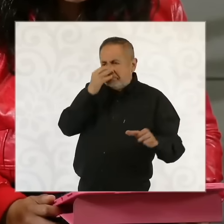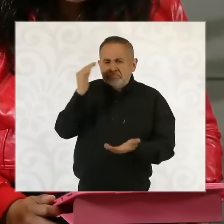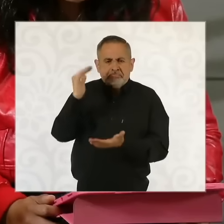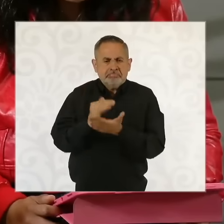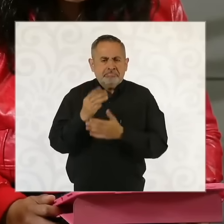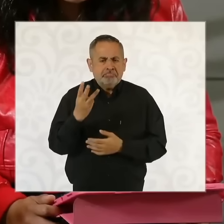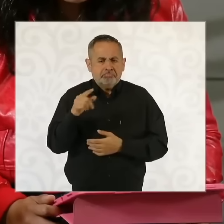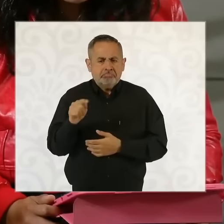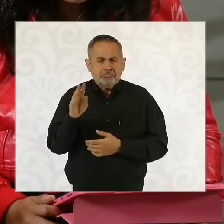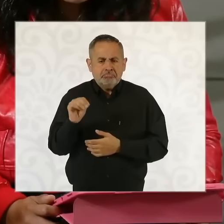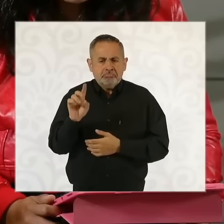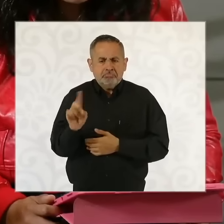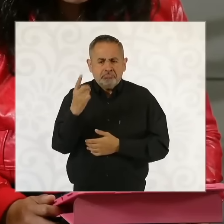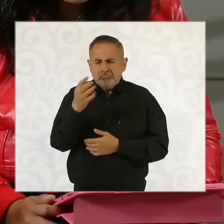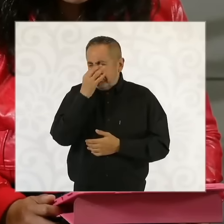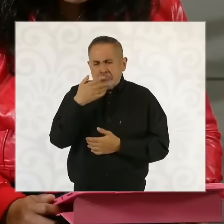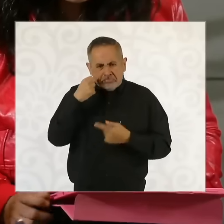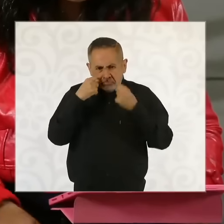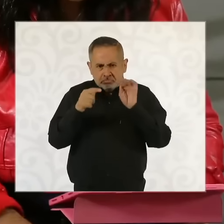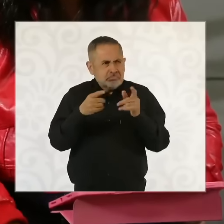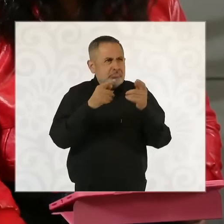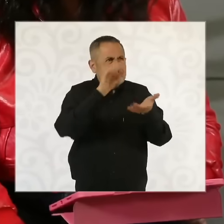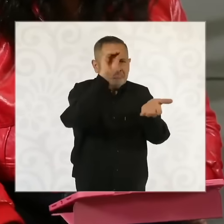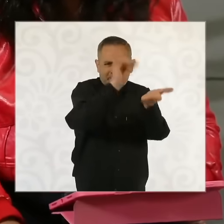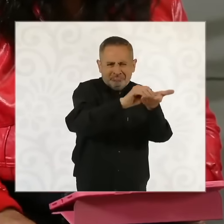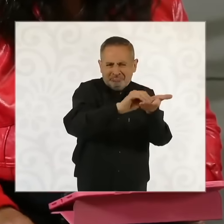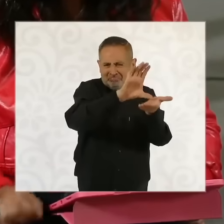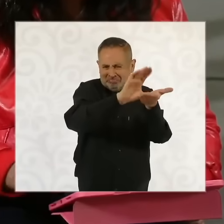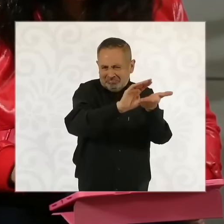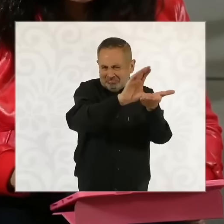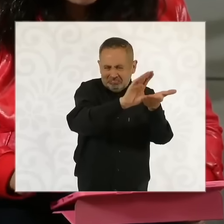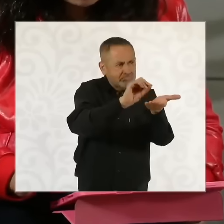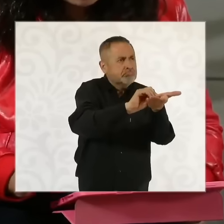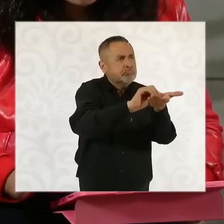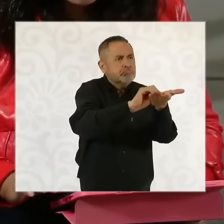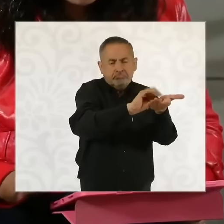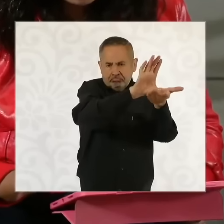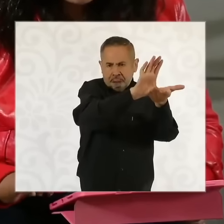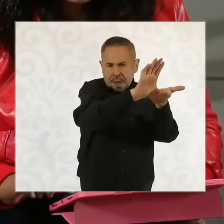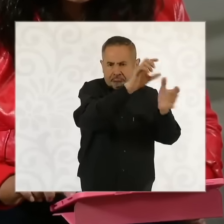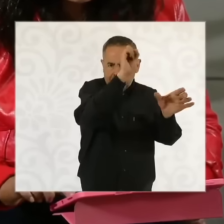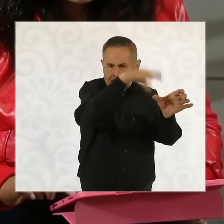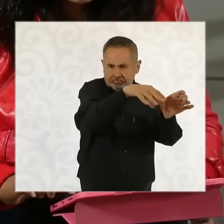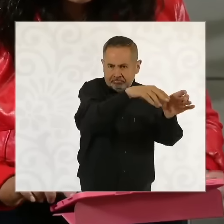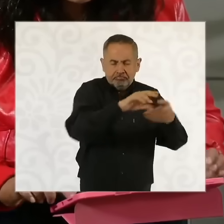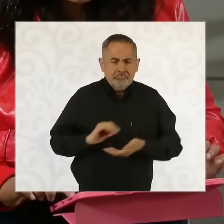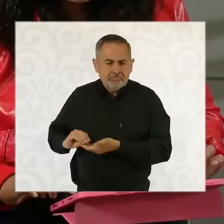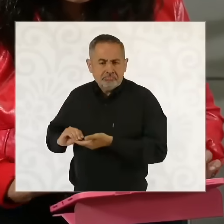9 sin importar el monto de la remesa no sé si tenía usted este información de de esta tarjeta